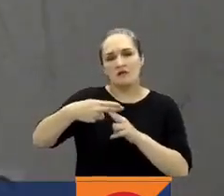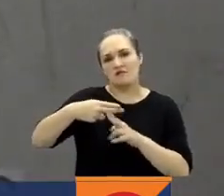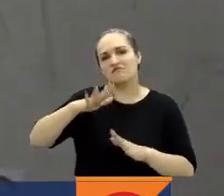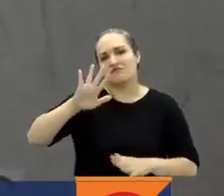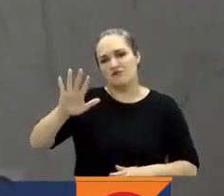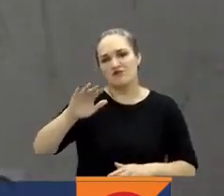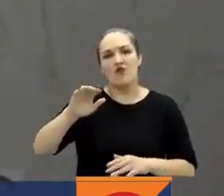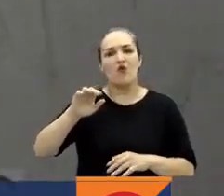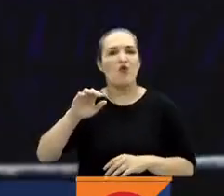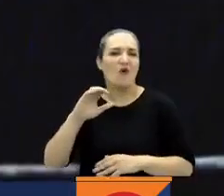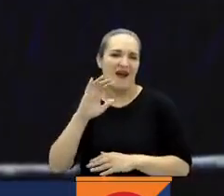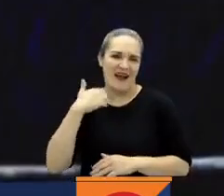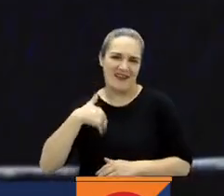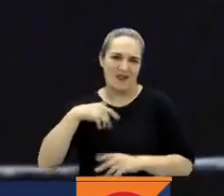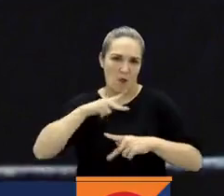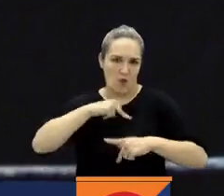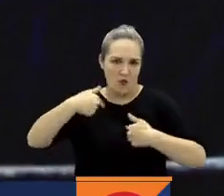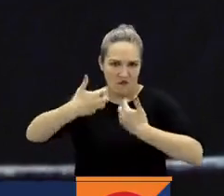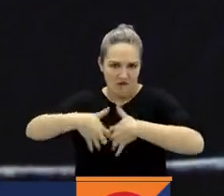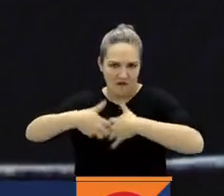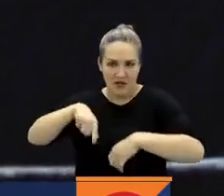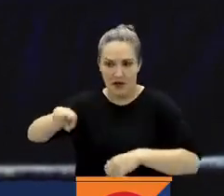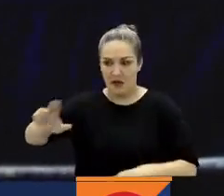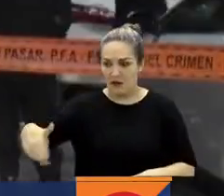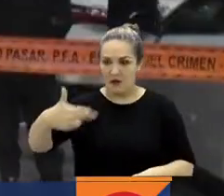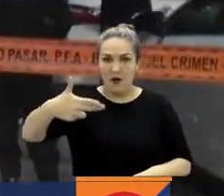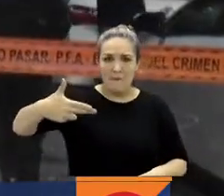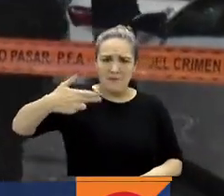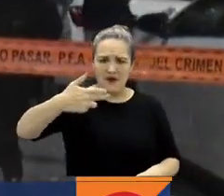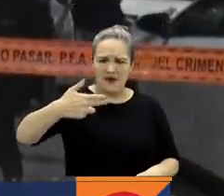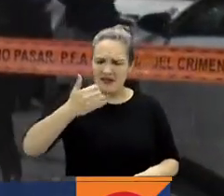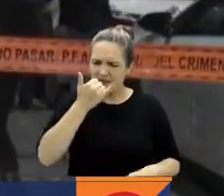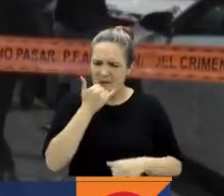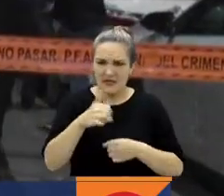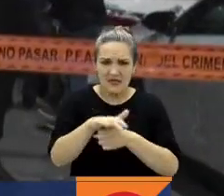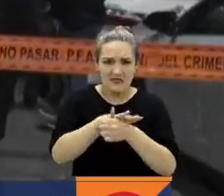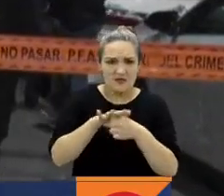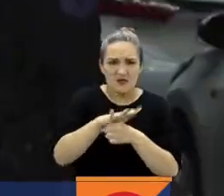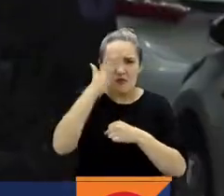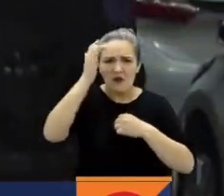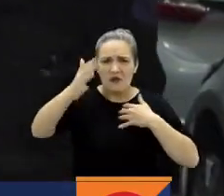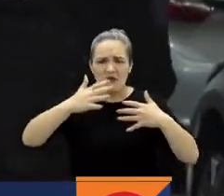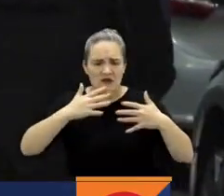EL MáS RECIENTE DETALLE QUE SE CONOCE DE éL ES QUE EL QUE REALIZó CON UNA ARMA VERSA DE FABRICACIóN NACIONAL